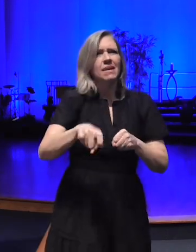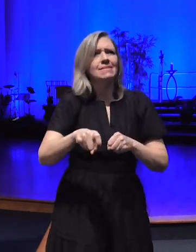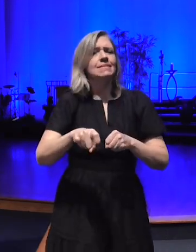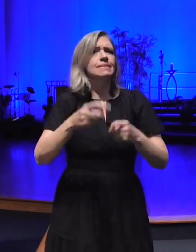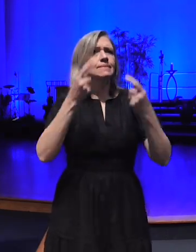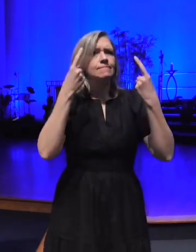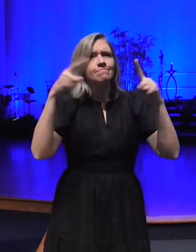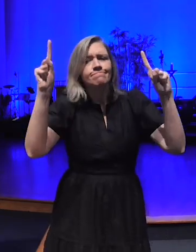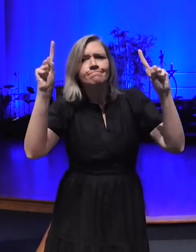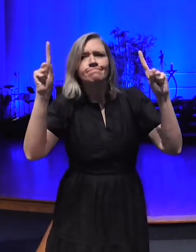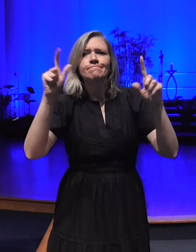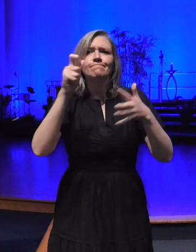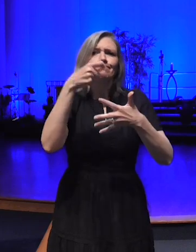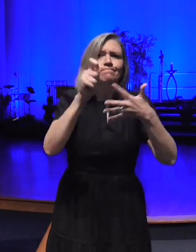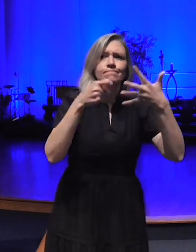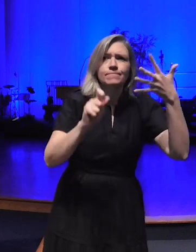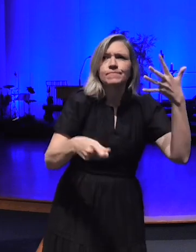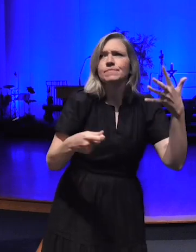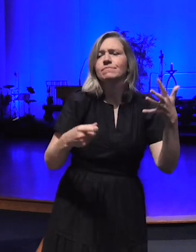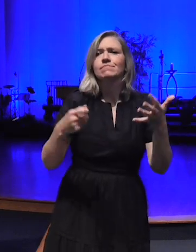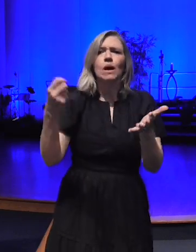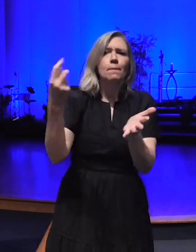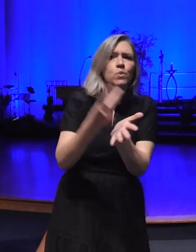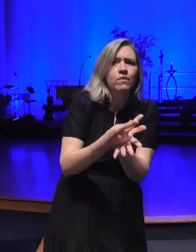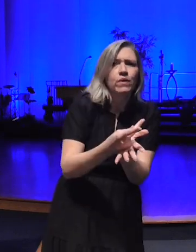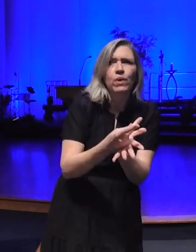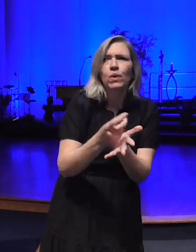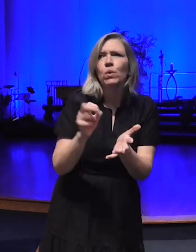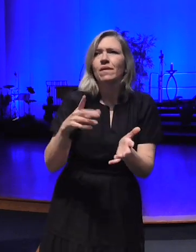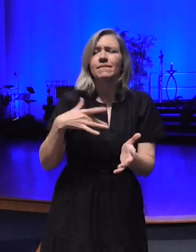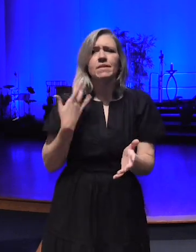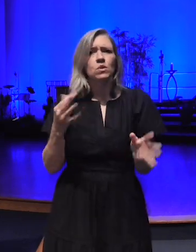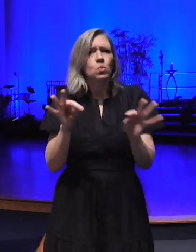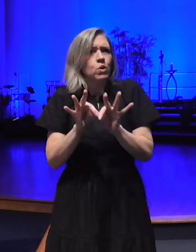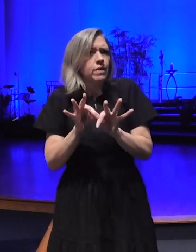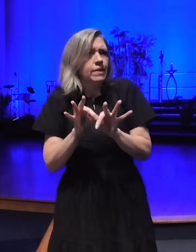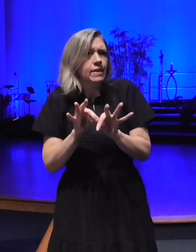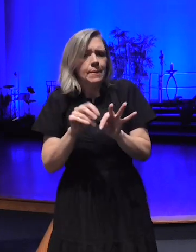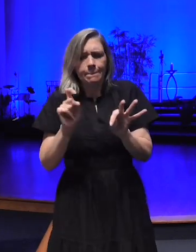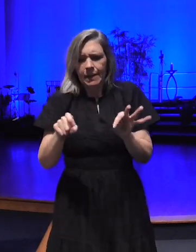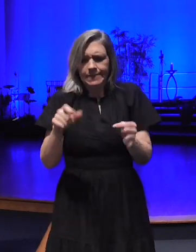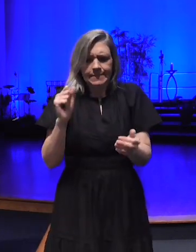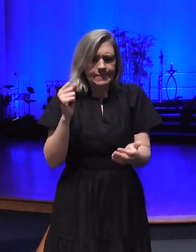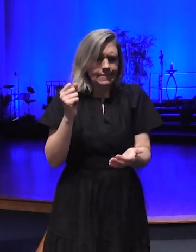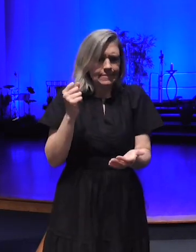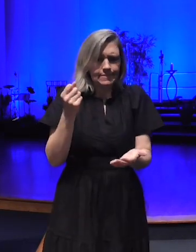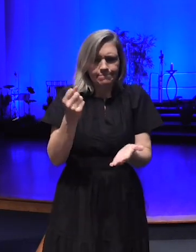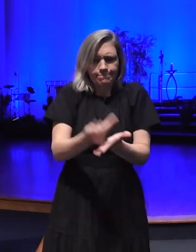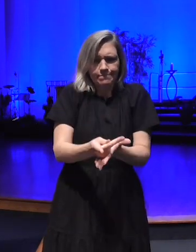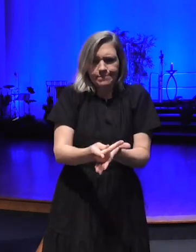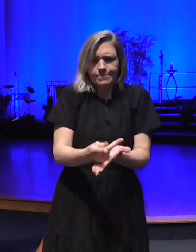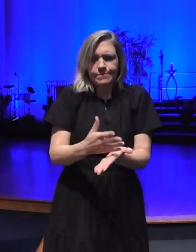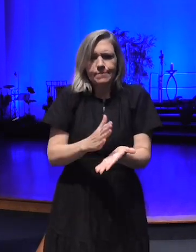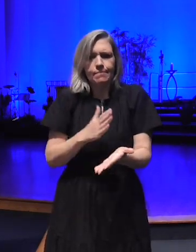tengo que conseguir este valor tengo que lograr nuestro la adicción de la sociedad a la adquisición,